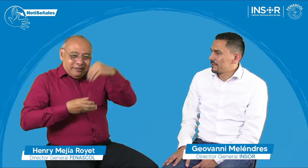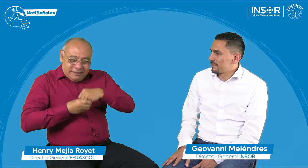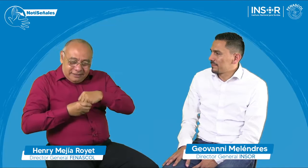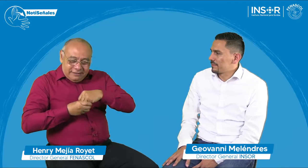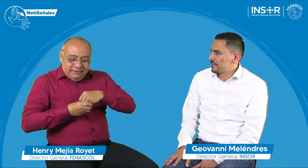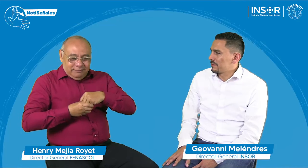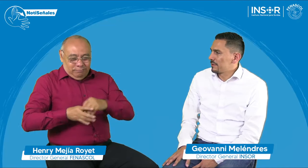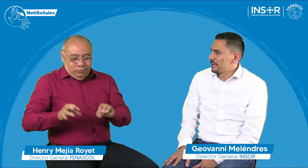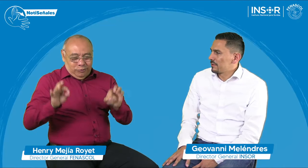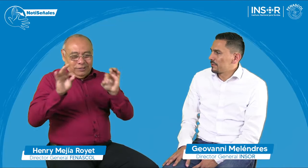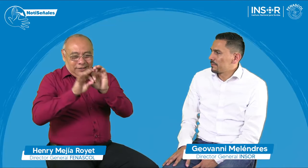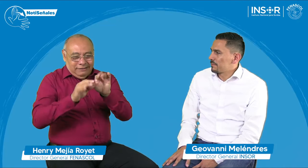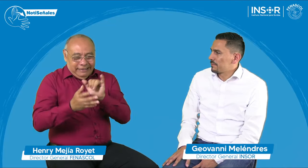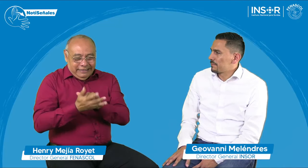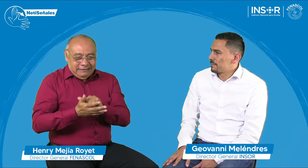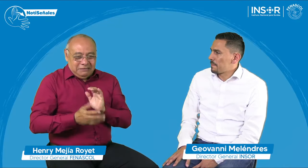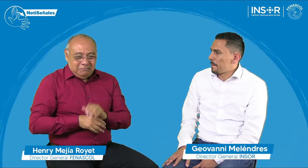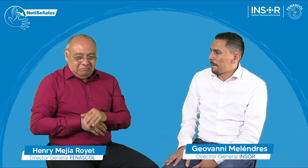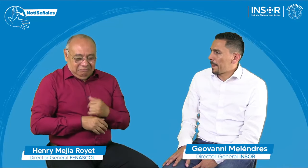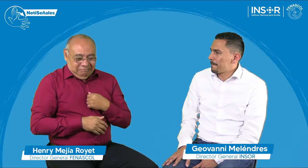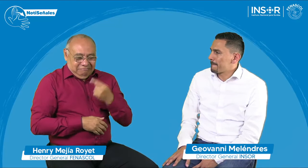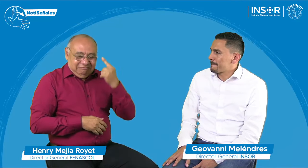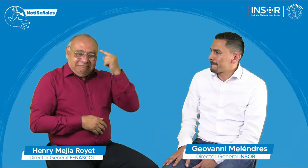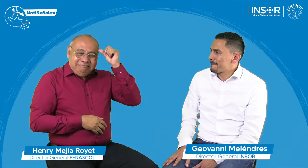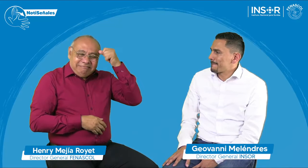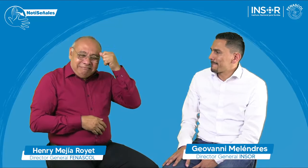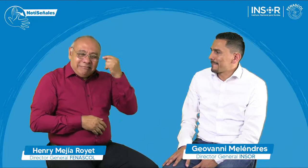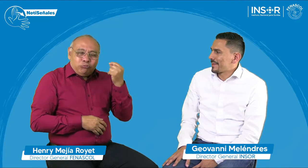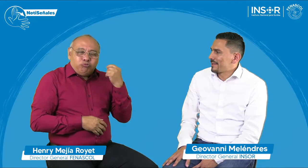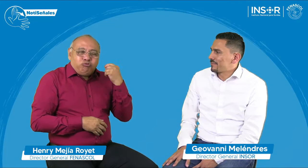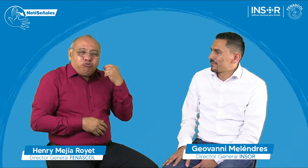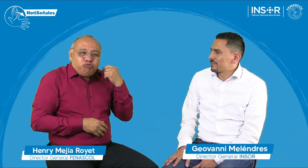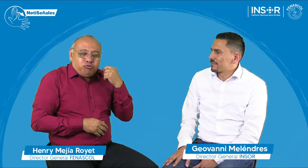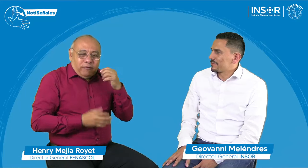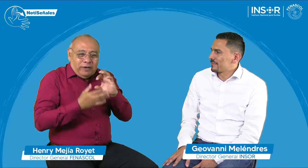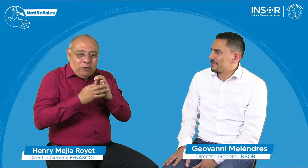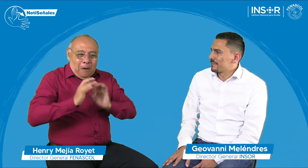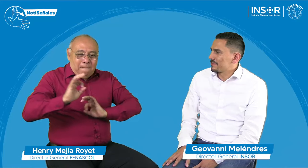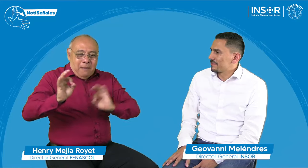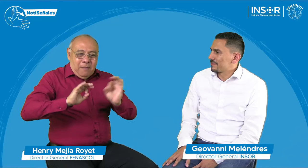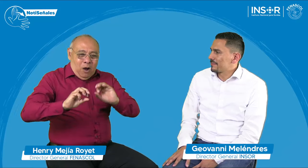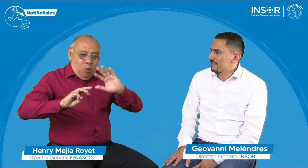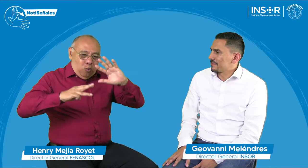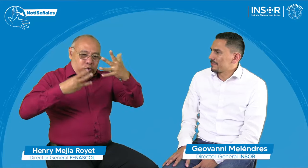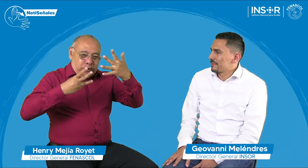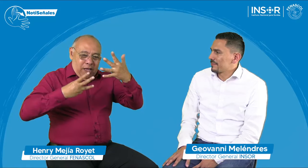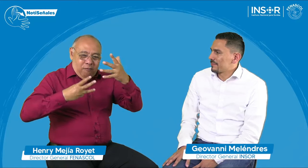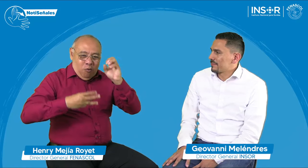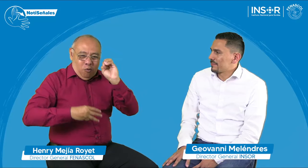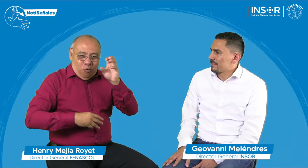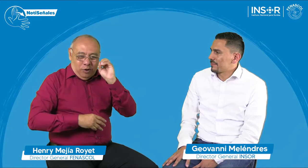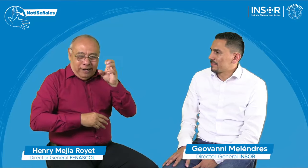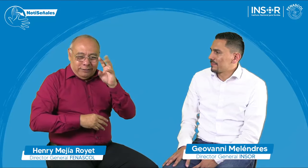que es muy que son muy importantes desde afuera veces existen muchas críticas pero